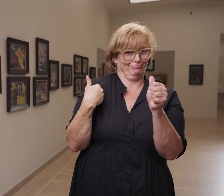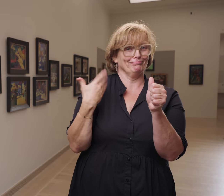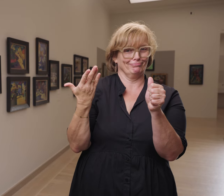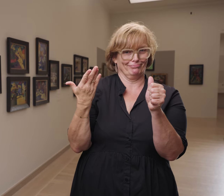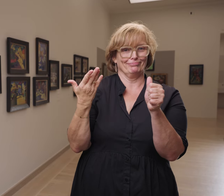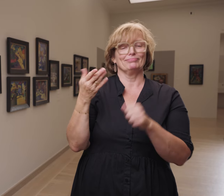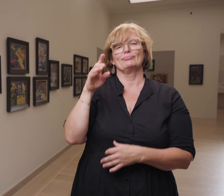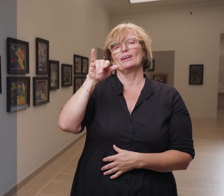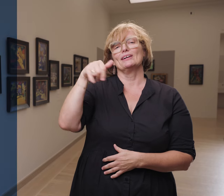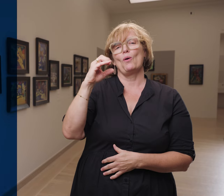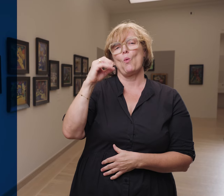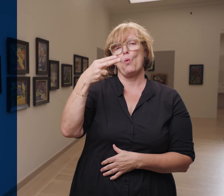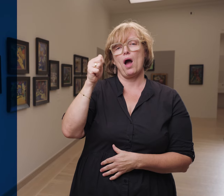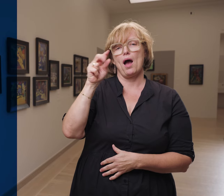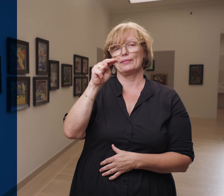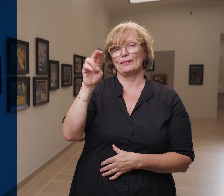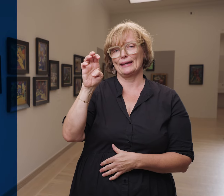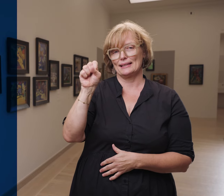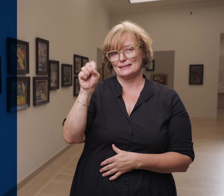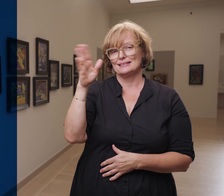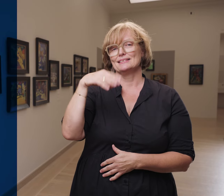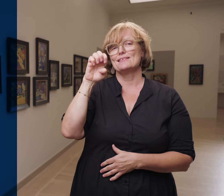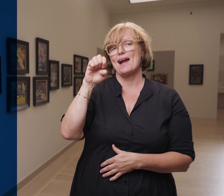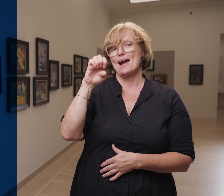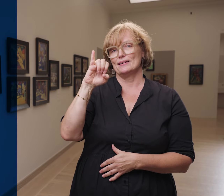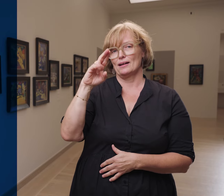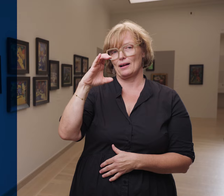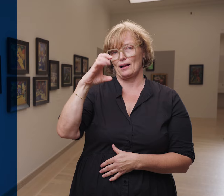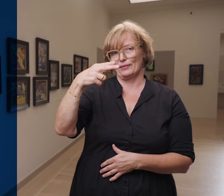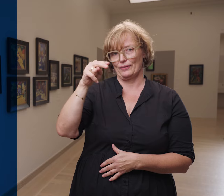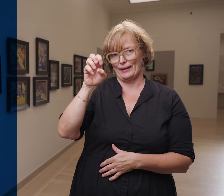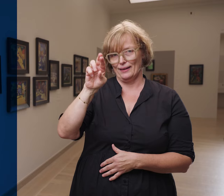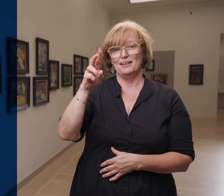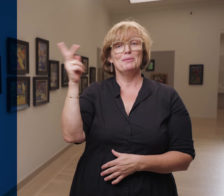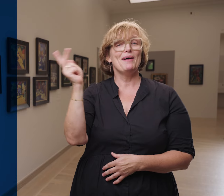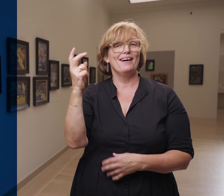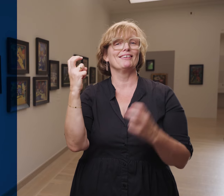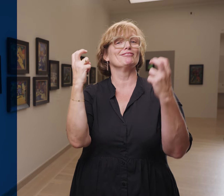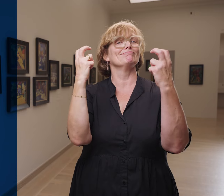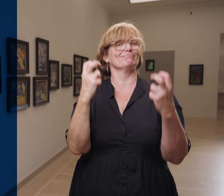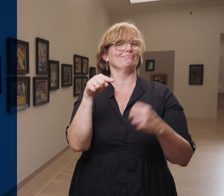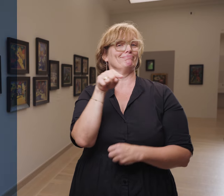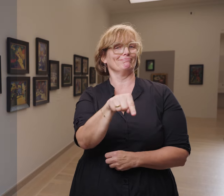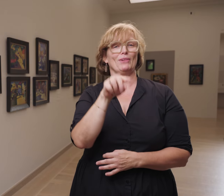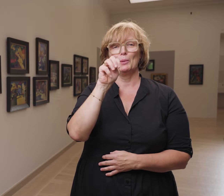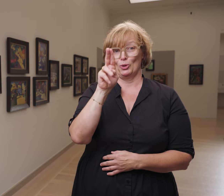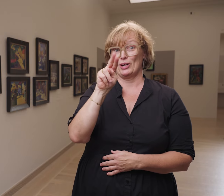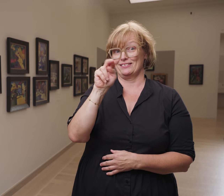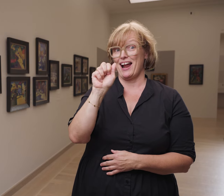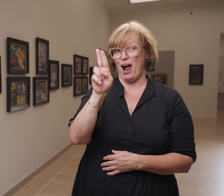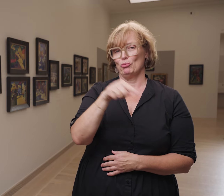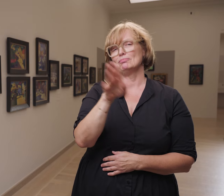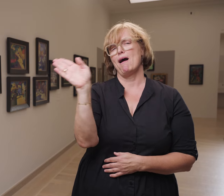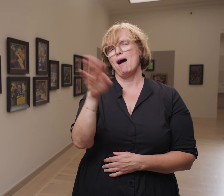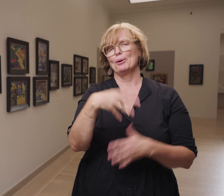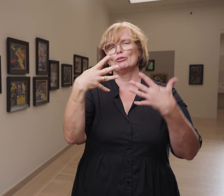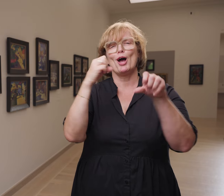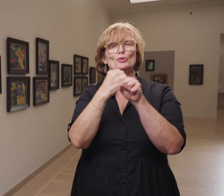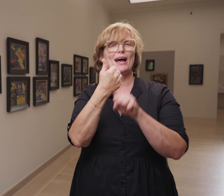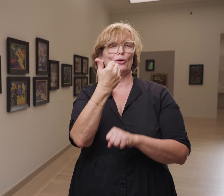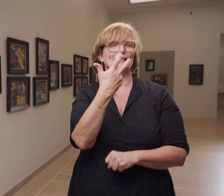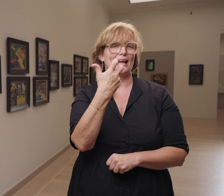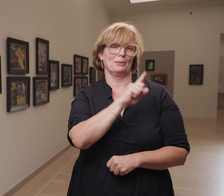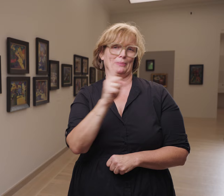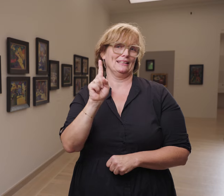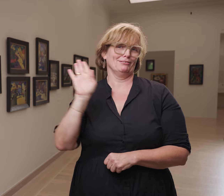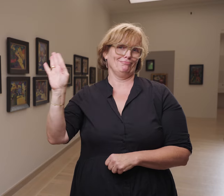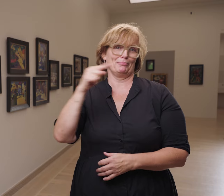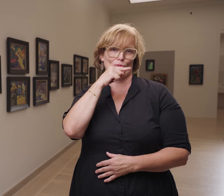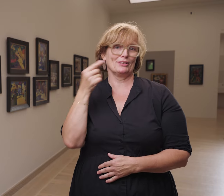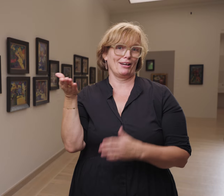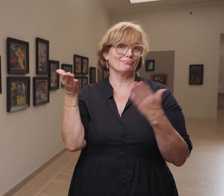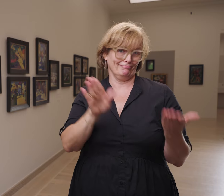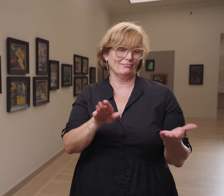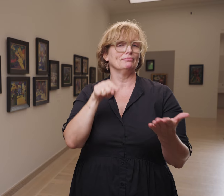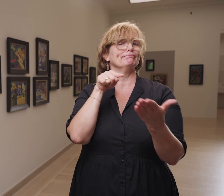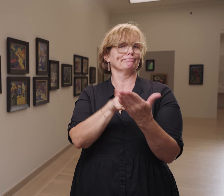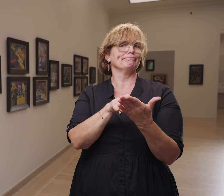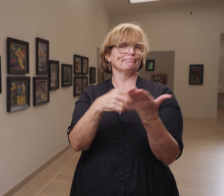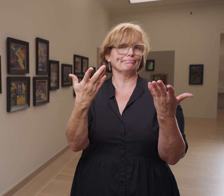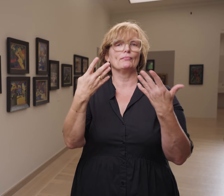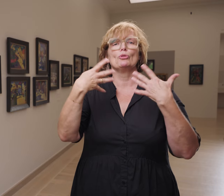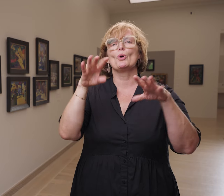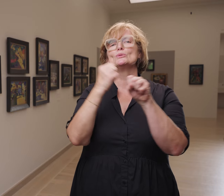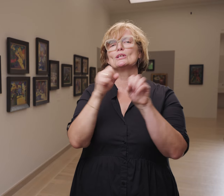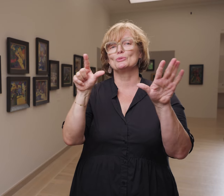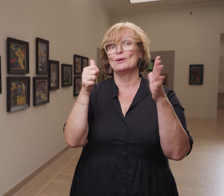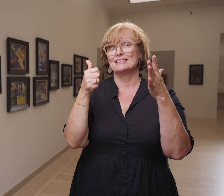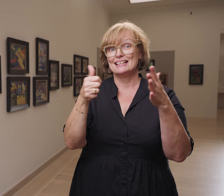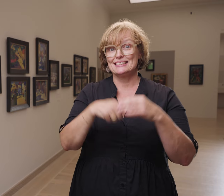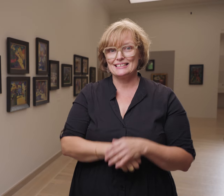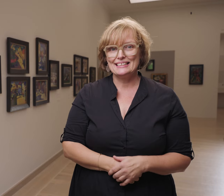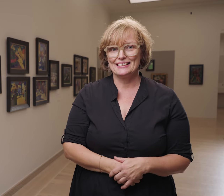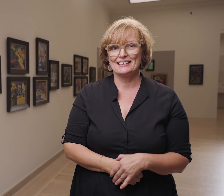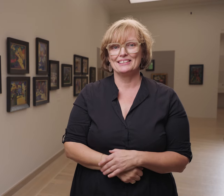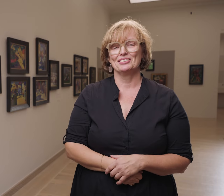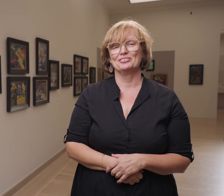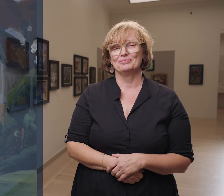Gabriele Münter kam dann mit ihrem späteren Lebensgefährten Johannes Eichner zusammen und die beiden lebten ab 1931 bis zu ihrem Tod 1962 in Murnau.